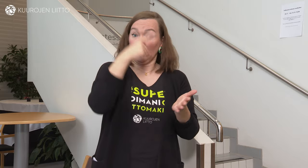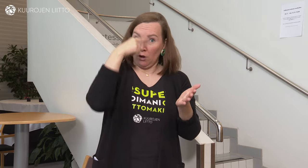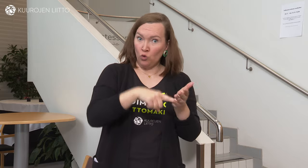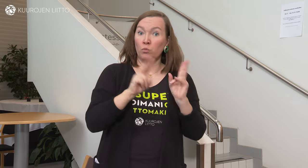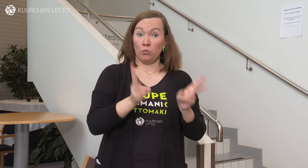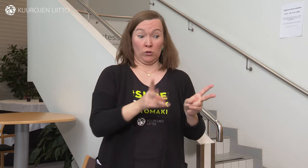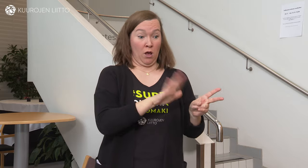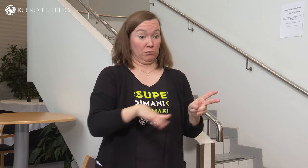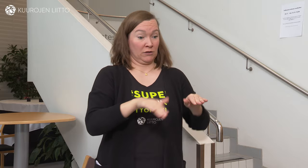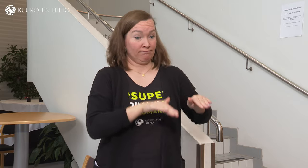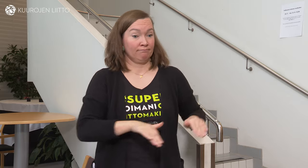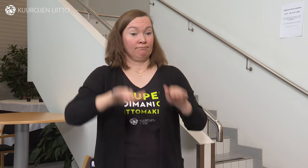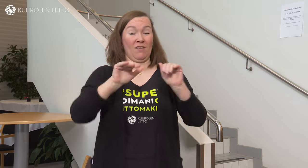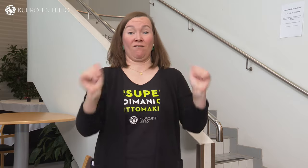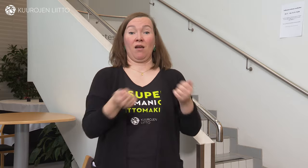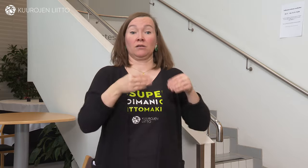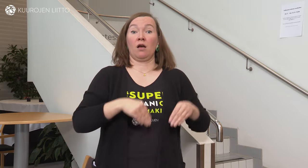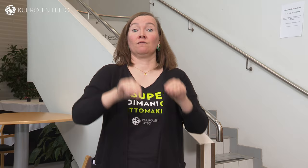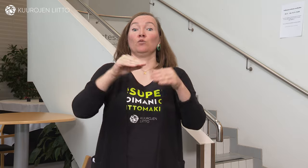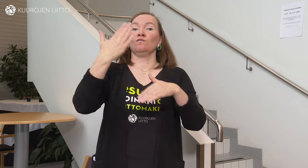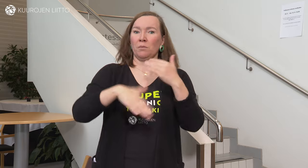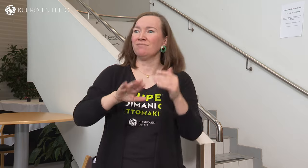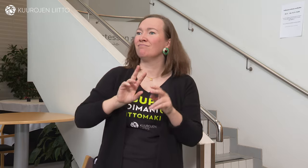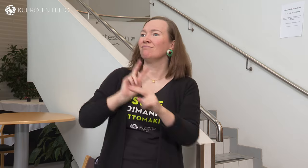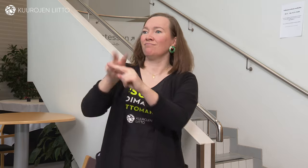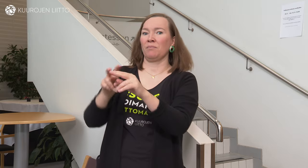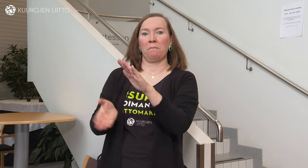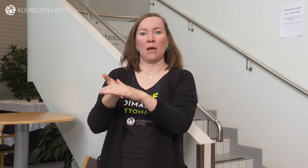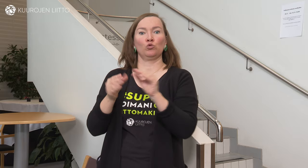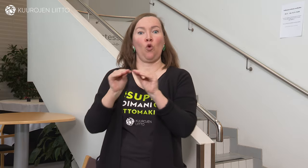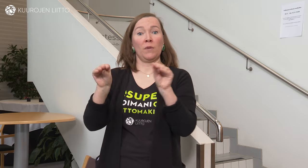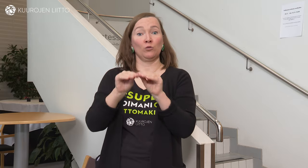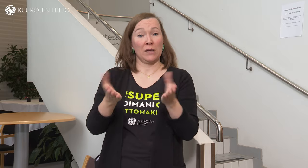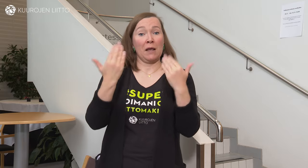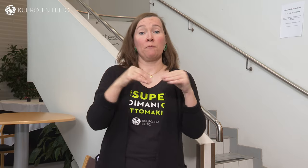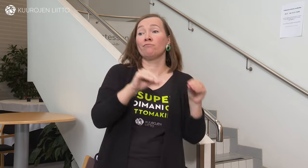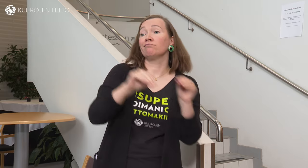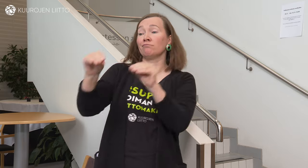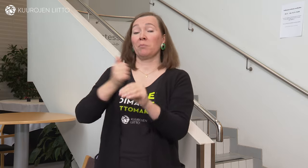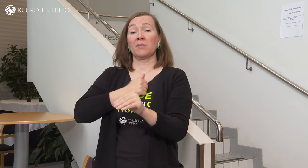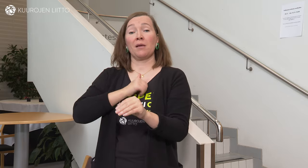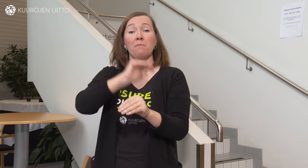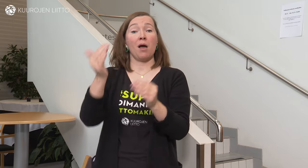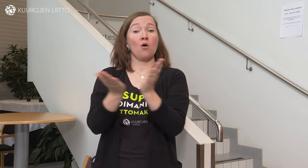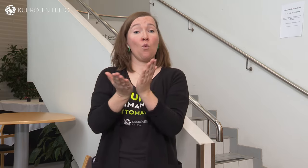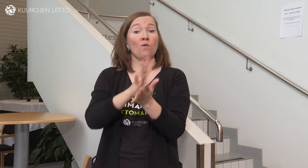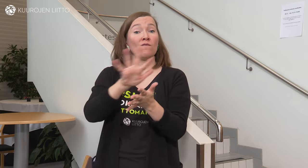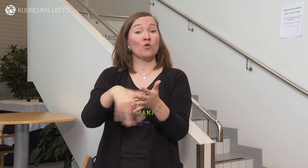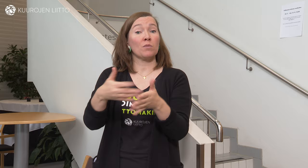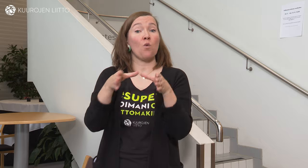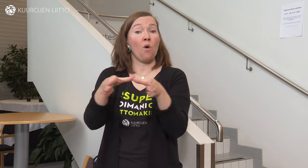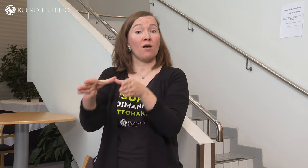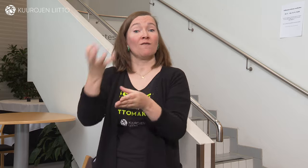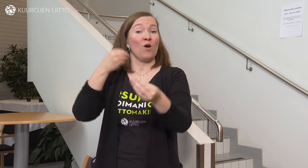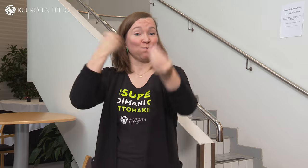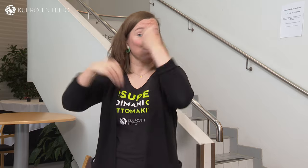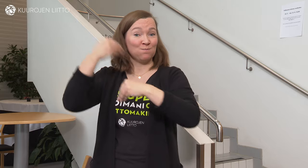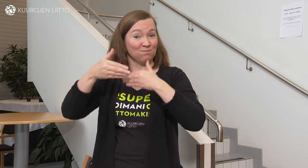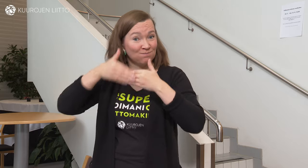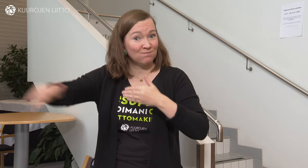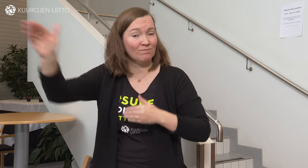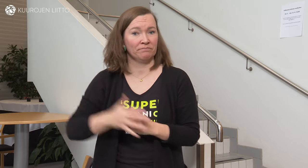Tämä ratkaisu edesauttaa viittomakielisten lasten siirtymistä päiväkodin jälkeen perusopetukseen Pitäjänmäen koulun viittomakielisiin luokkiin.